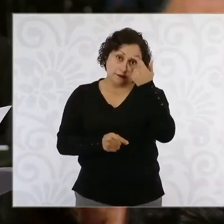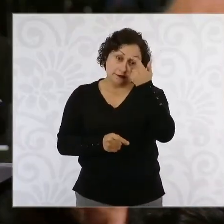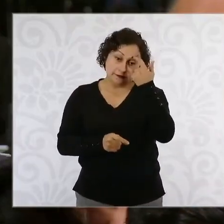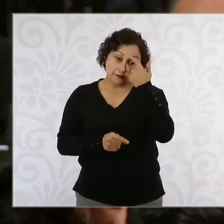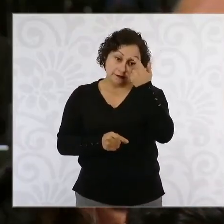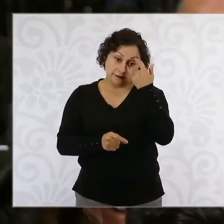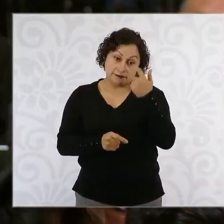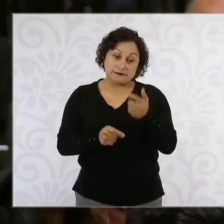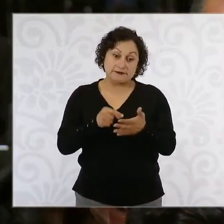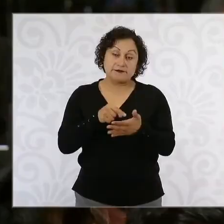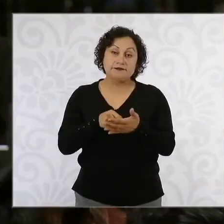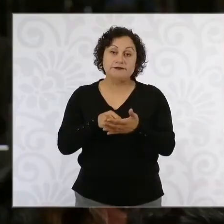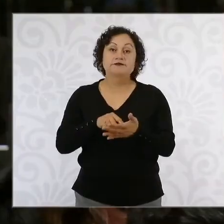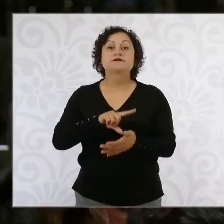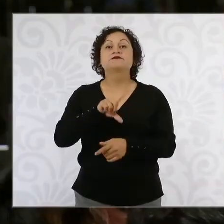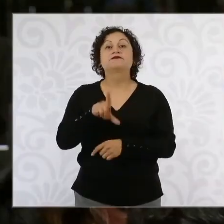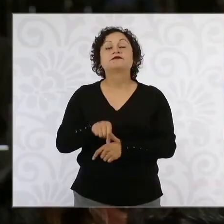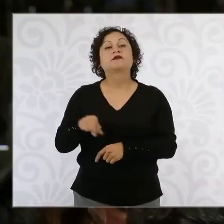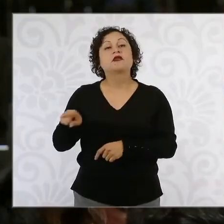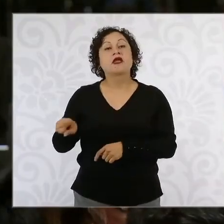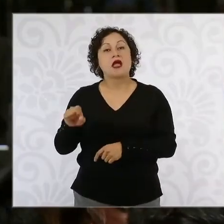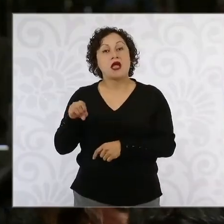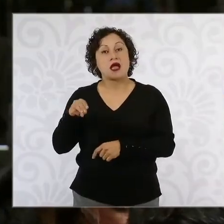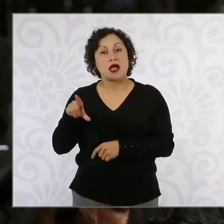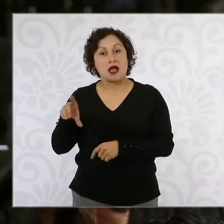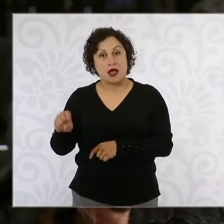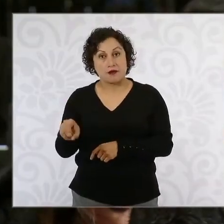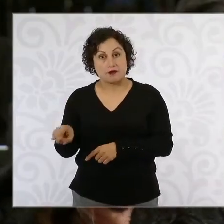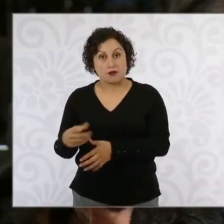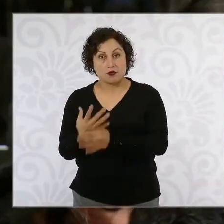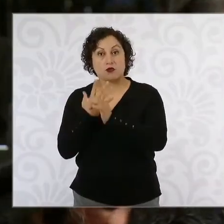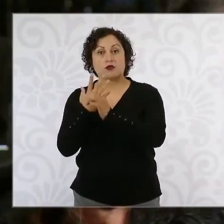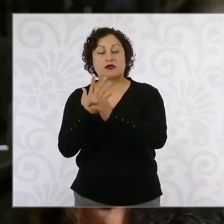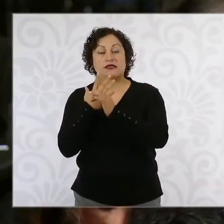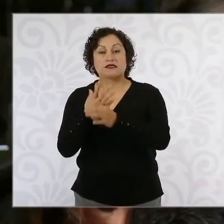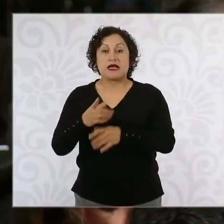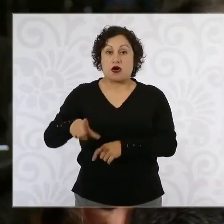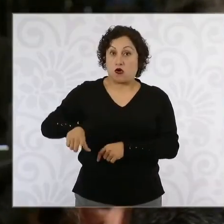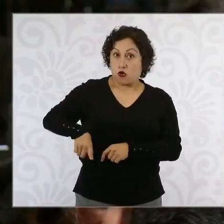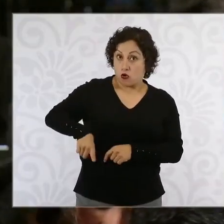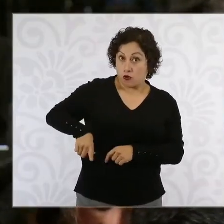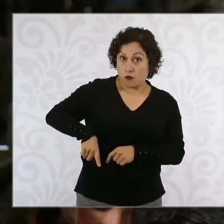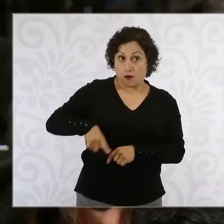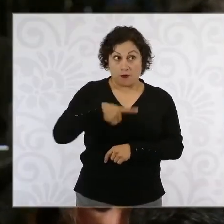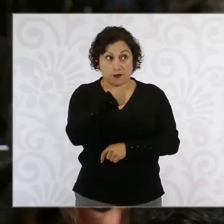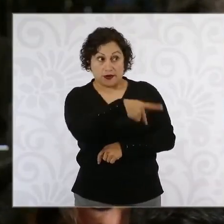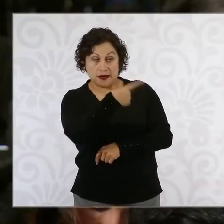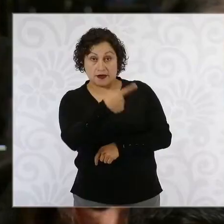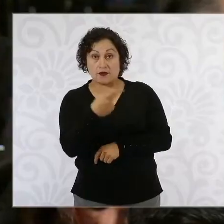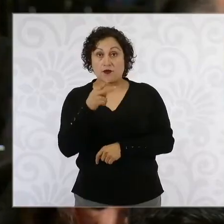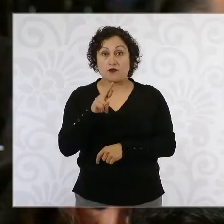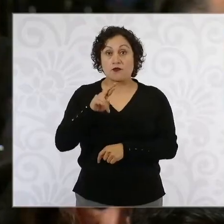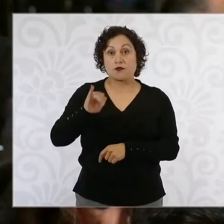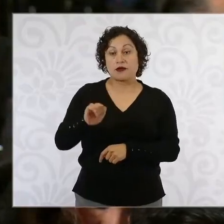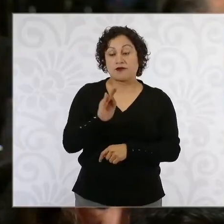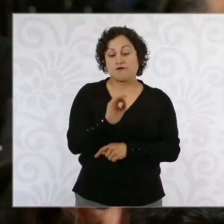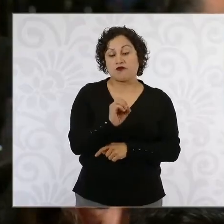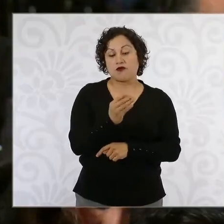licenciado Andrés Manuel López Obrador el gobierno y el pri han sustituido al fapa por instituto que